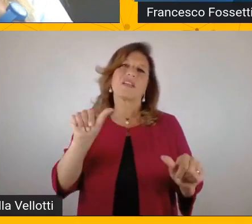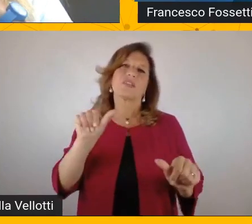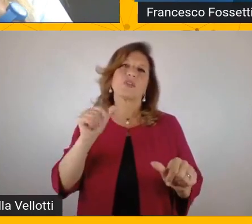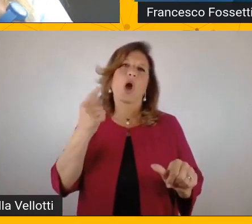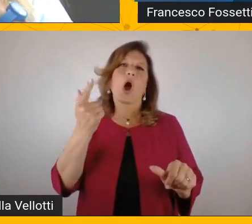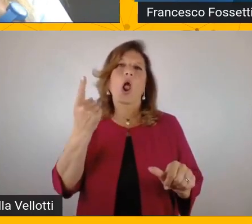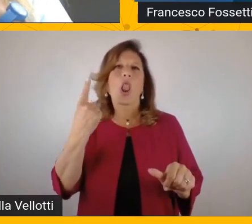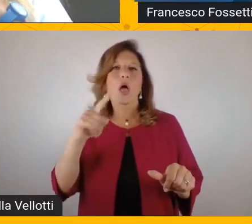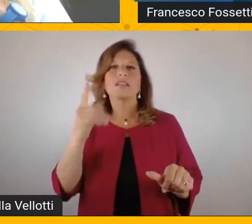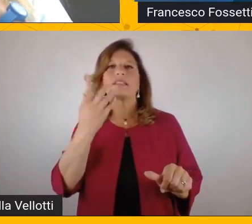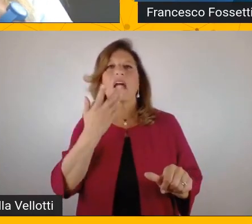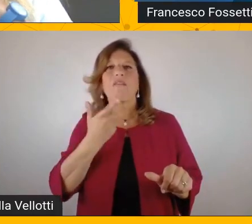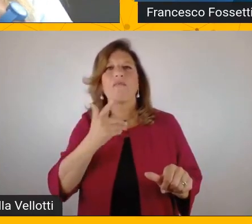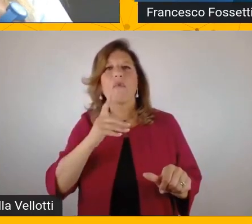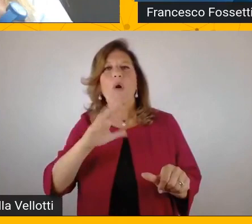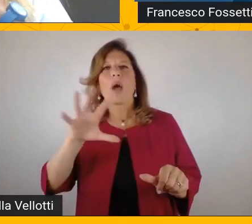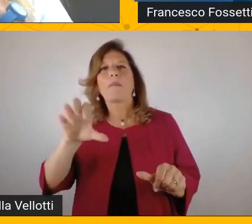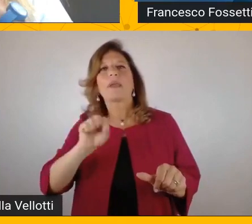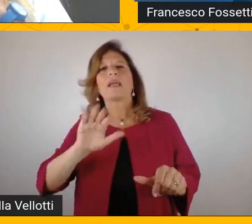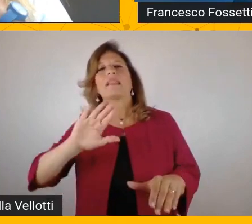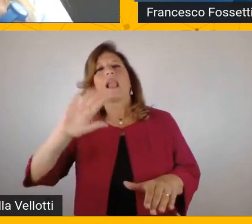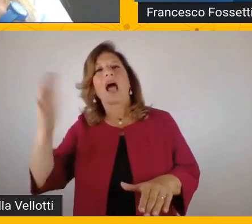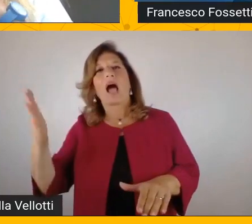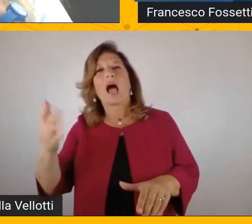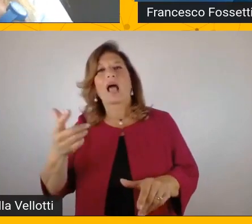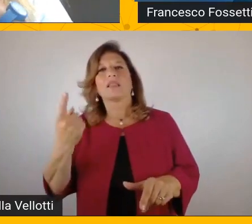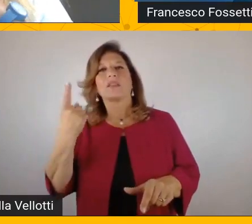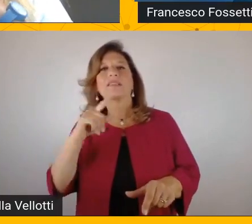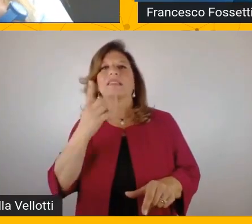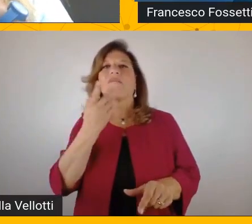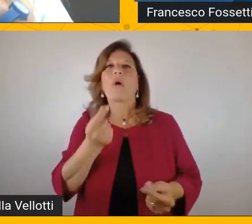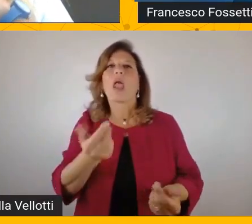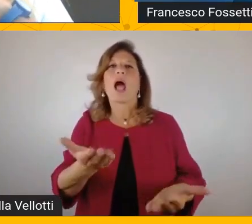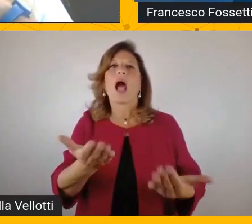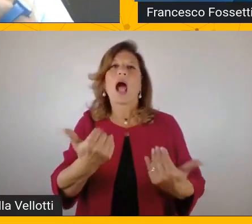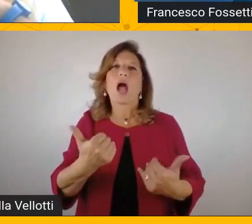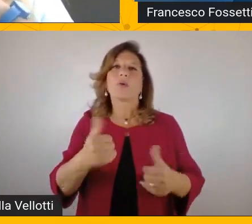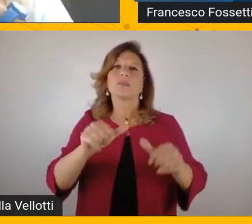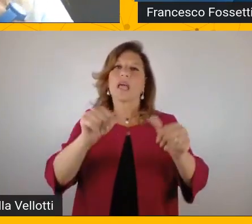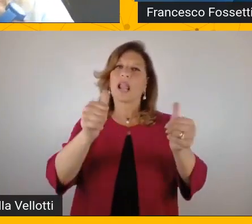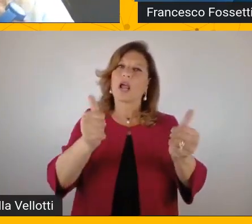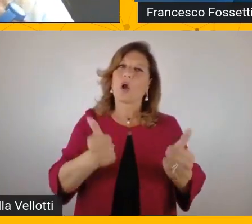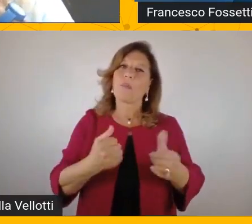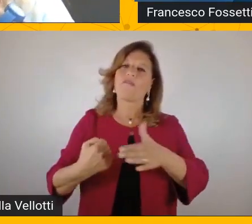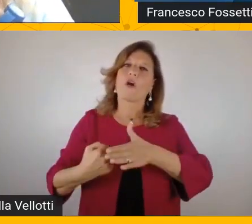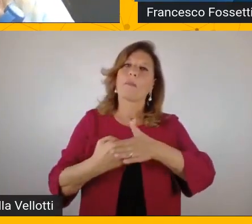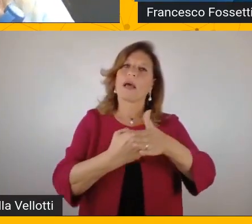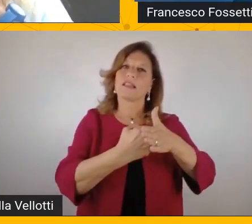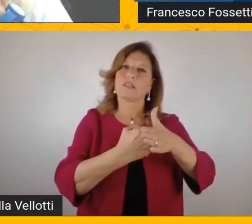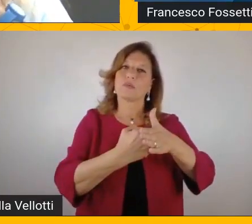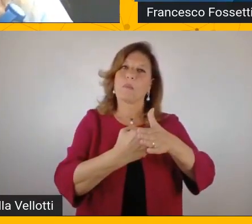extra che ognuno di noi deve decidere se acquistare o meno